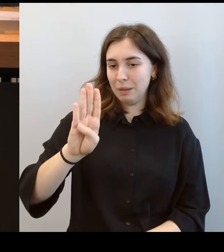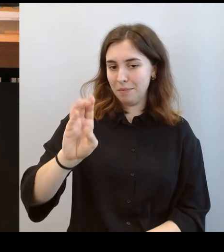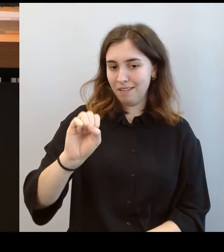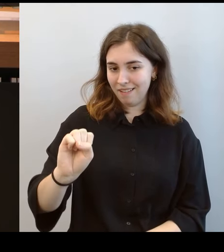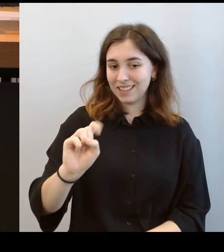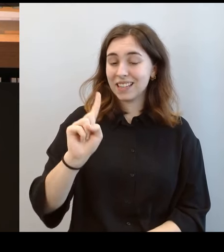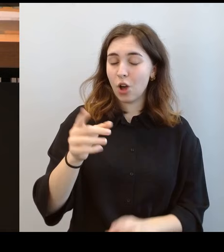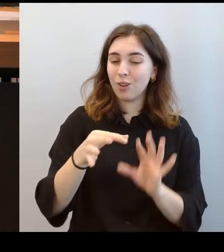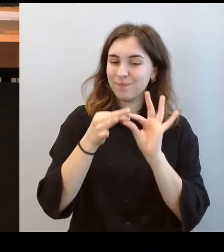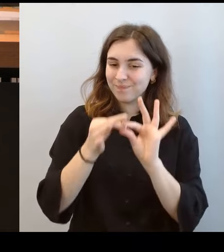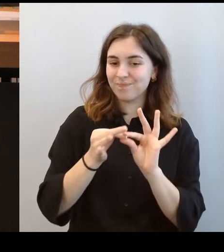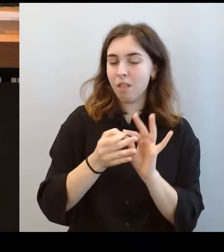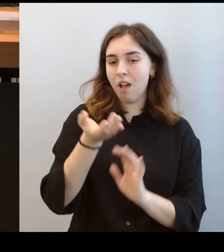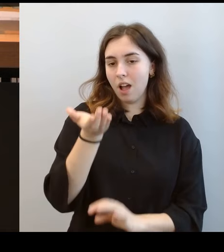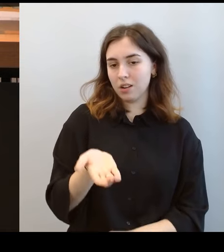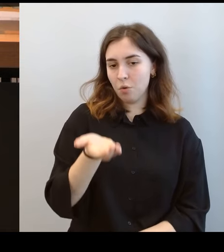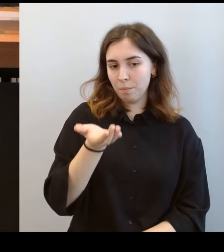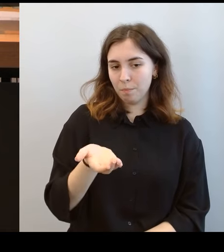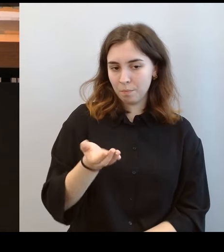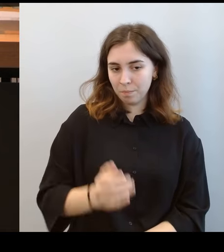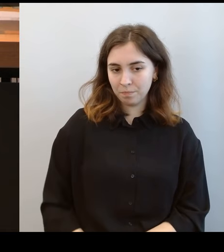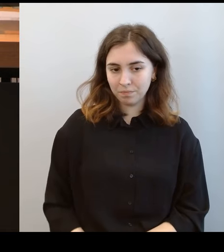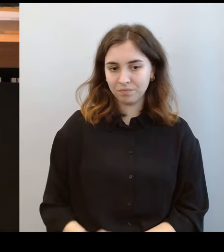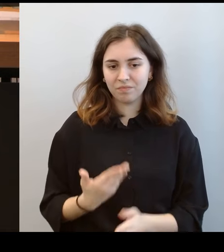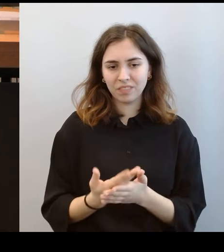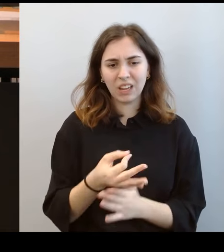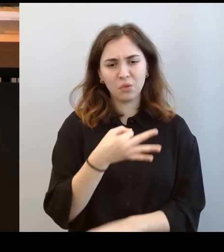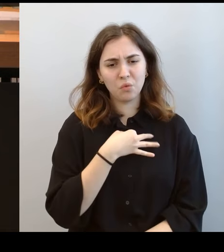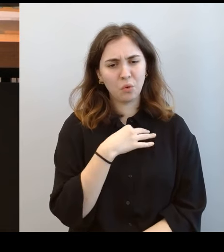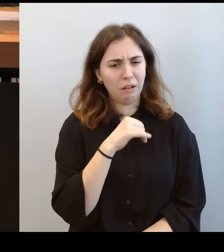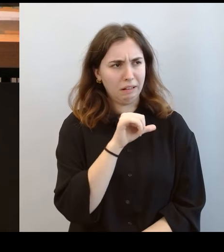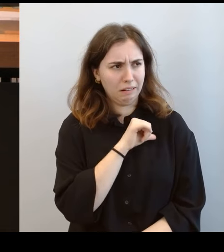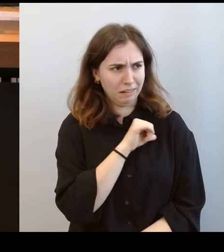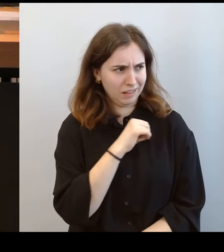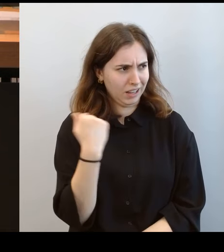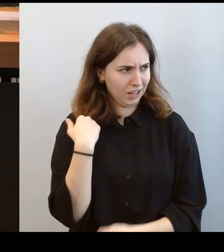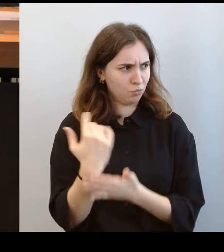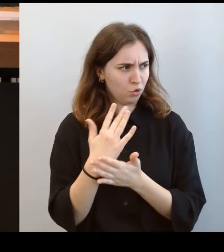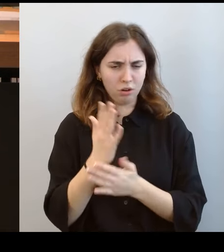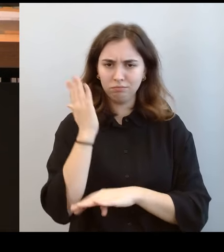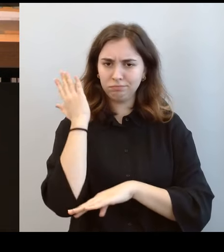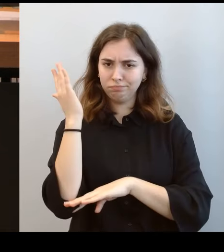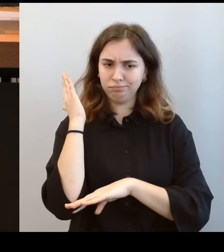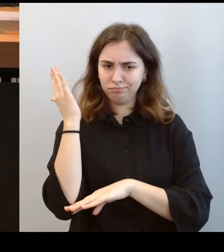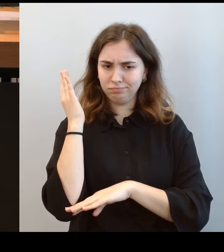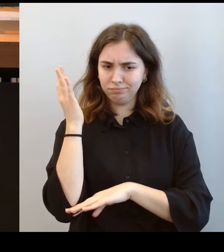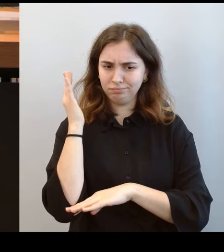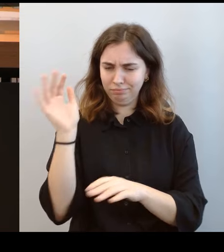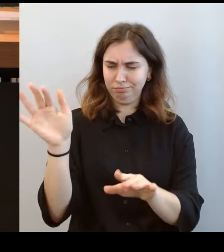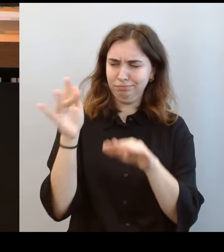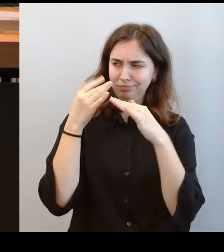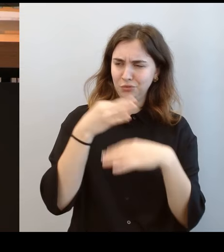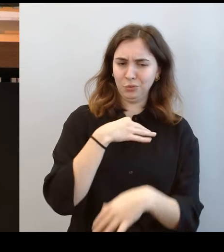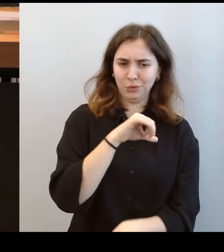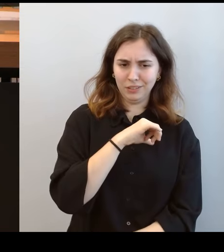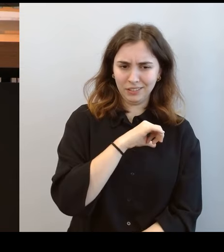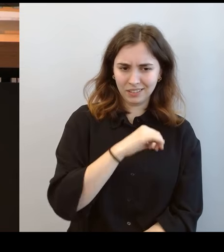Es ist schon interessant, was jetzt dazu vorgetragen worden ist. Der Teil römisch zwei des Antrages höhlt das aus